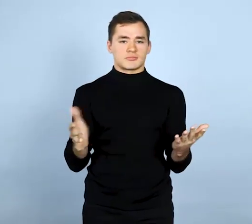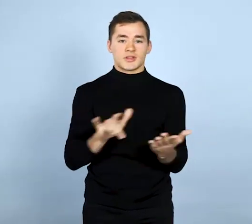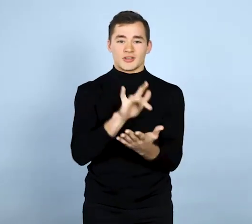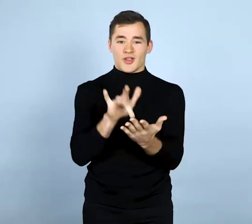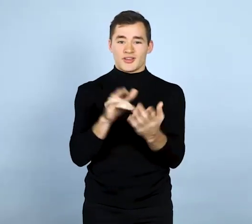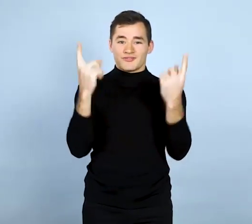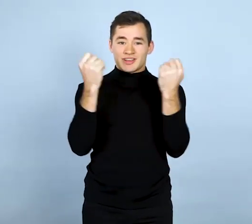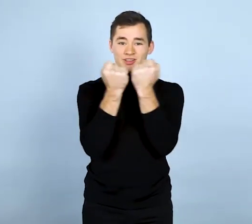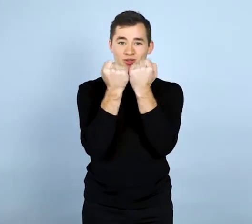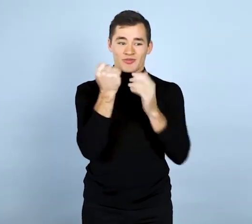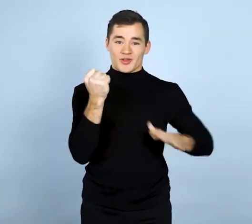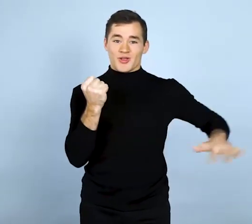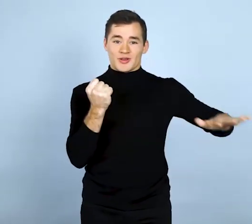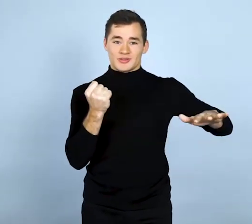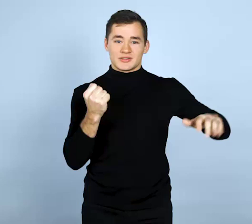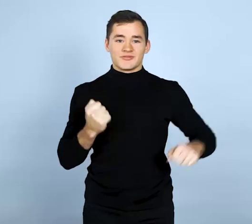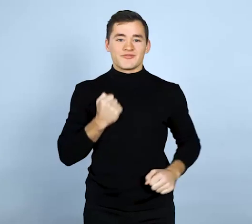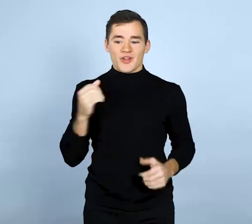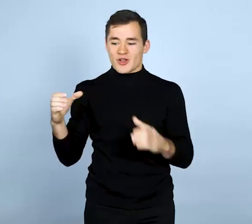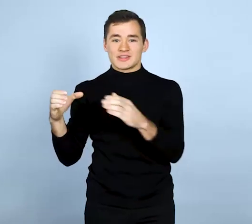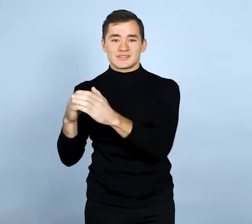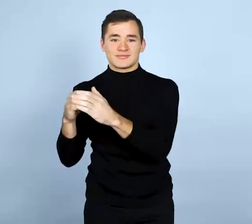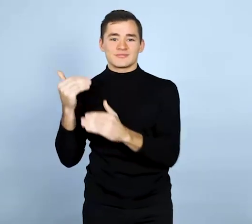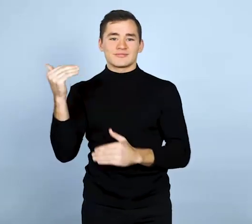когда на Новгород напали войска